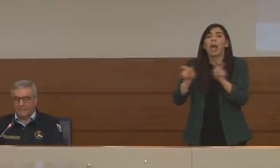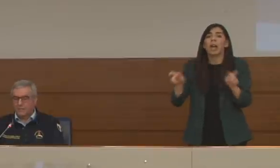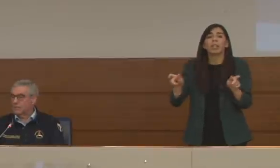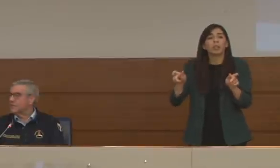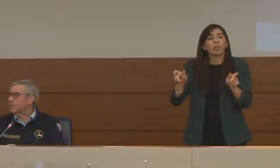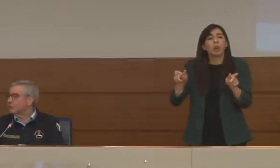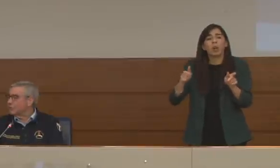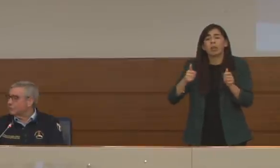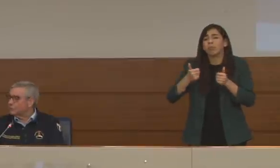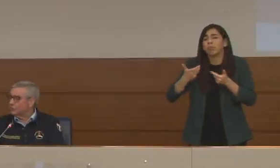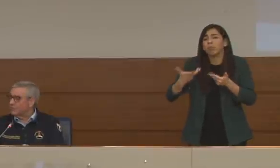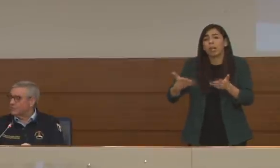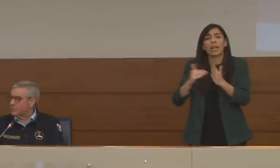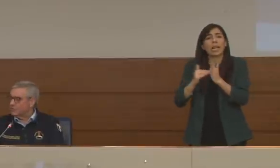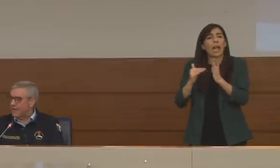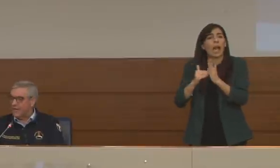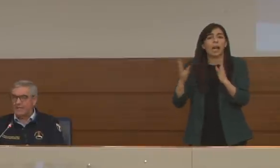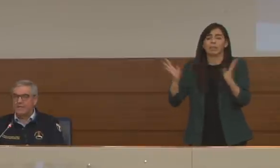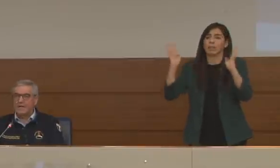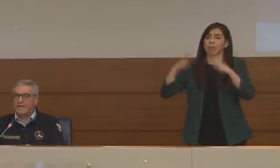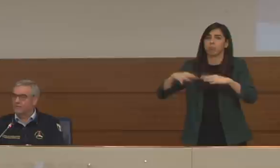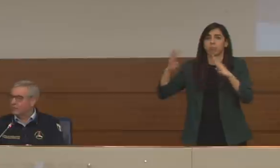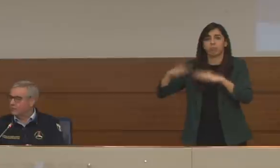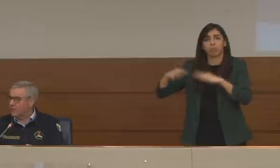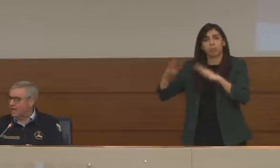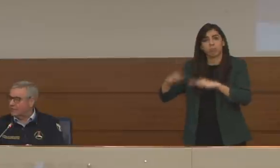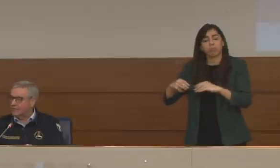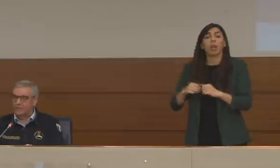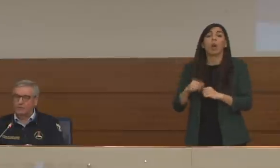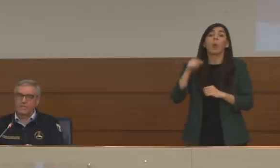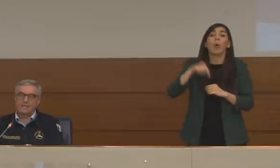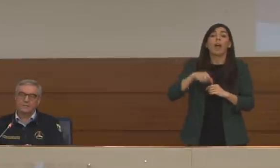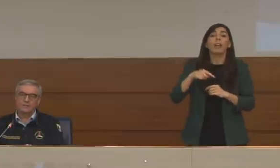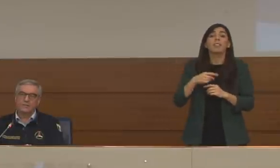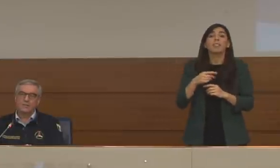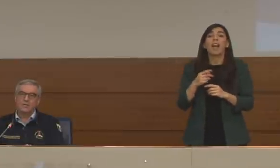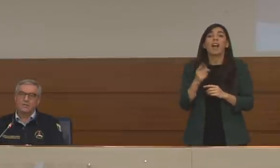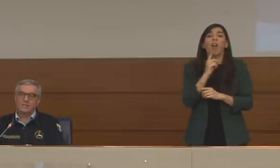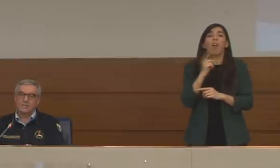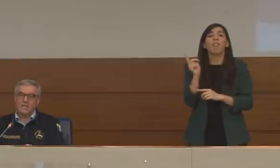Quest'anno non ho potuto partecipare alla fiaccolata che ogni anno si tiene